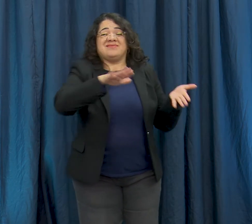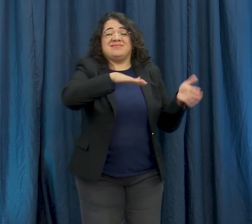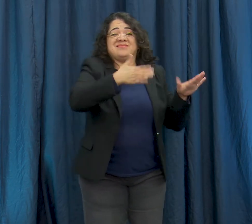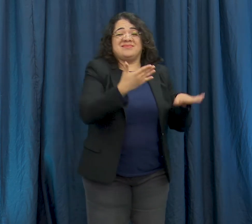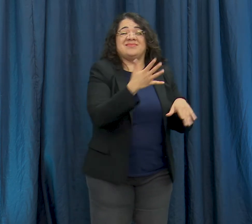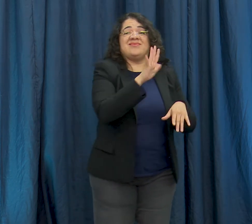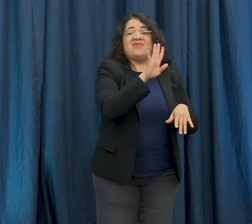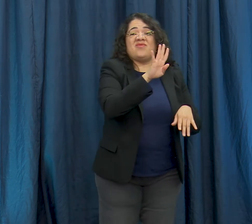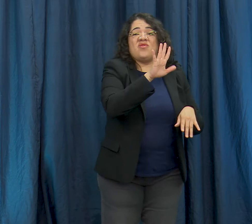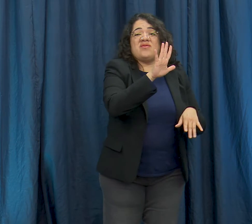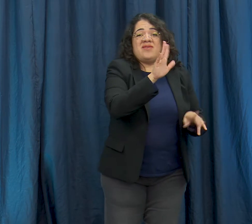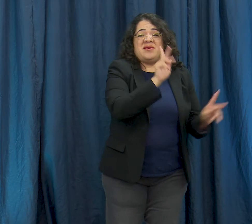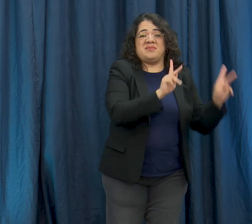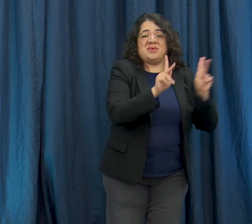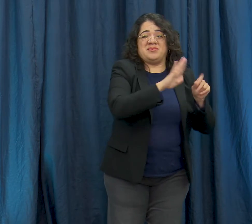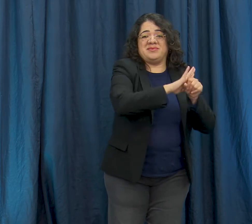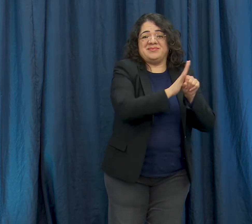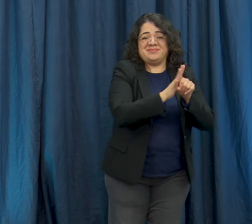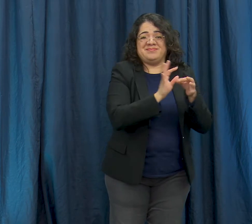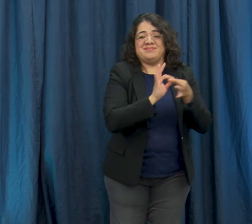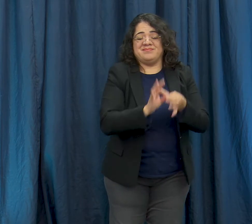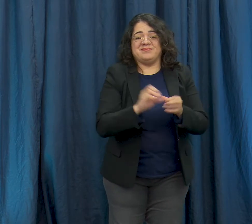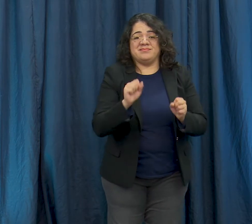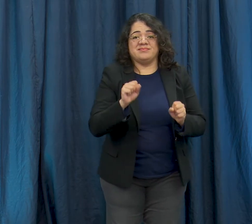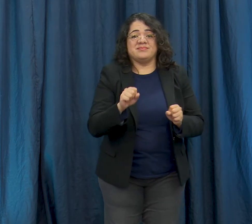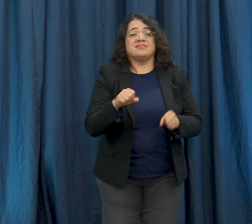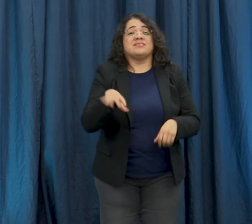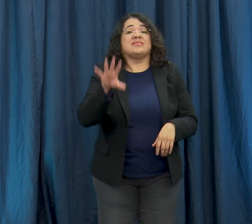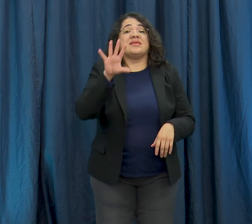momento tenemos aproximadamente cincuenta personas que están en el